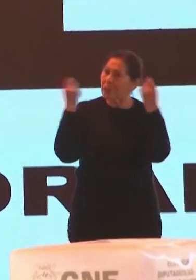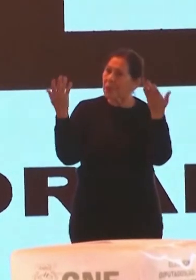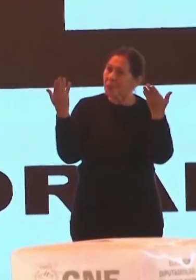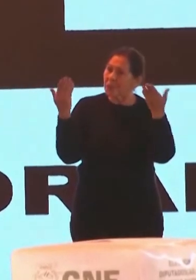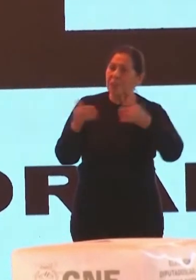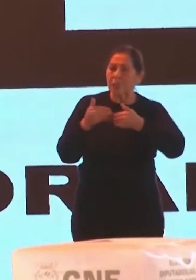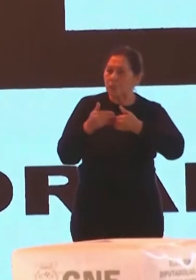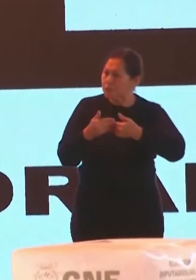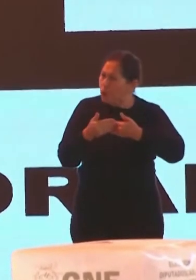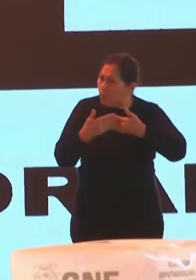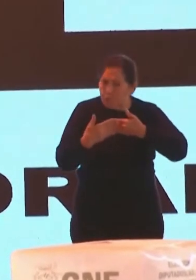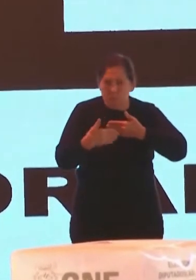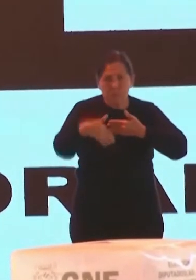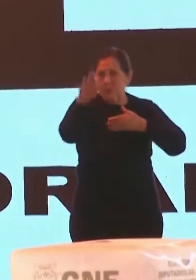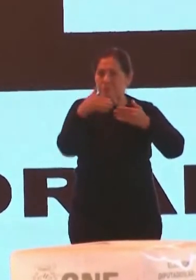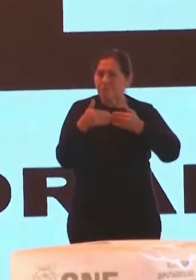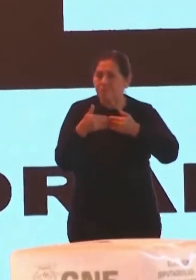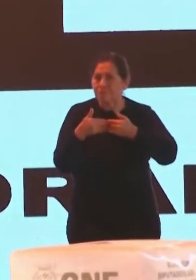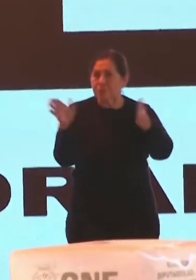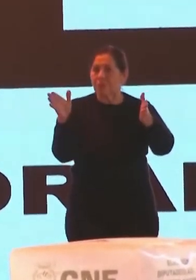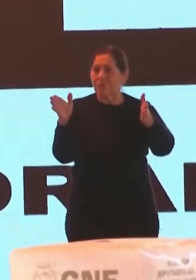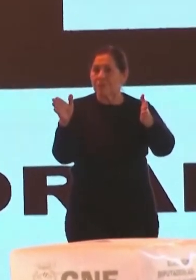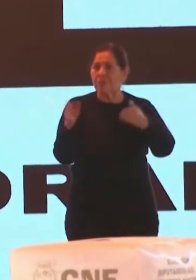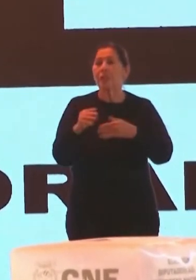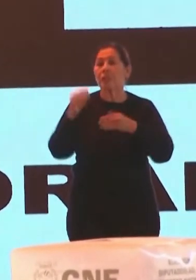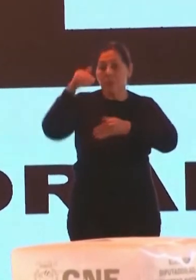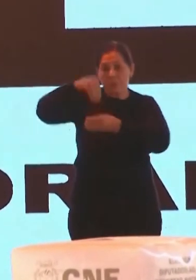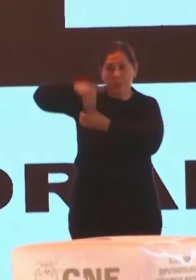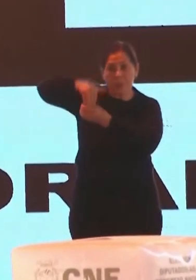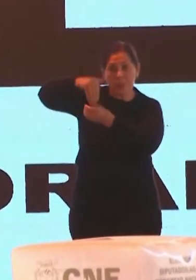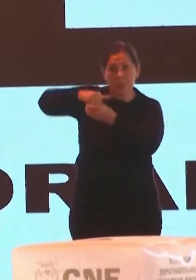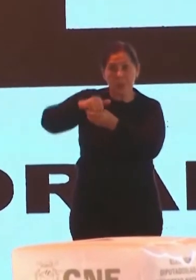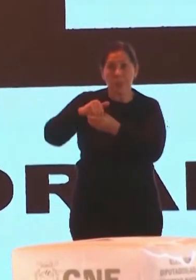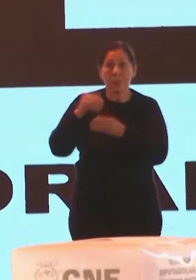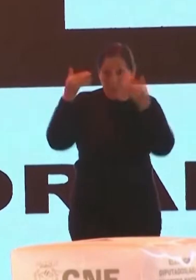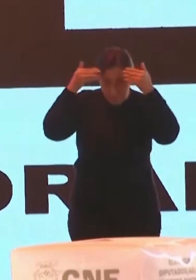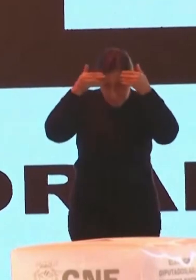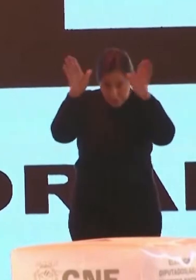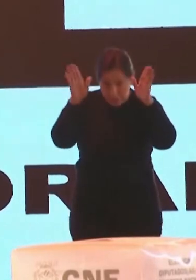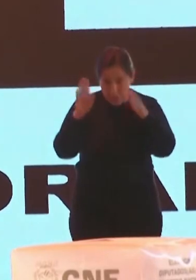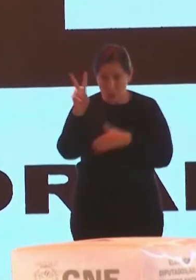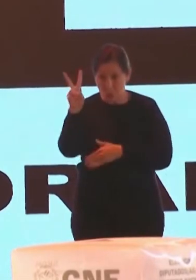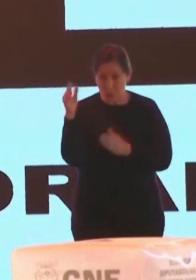Xiomara Castro es la esposa de Zelaya. Si se confirma su victoria, Castro se convertiría en la primera mujer elegida